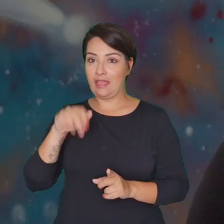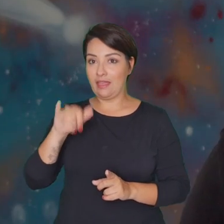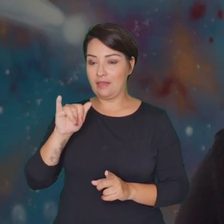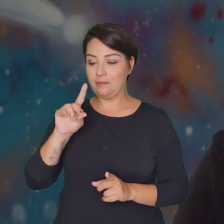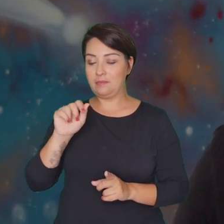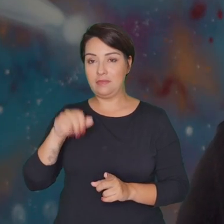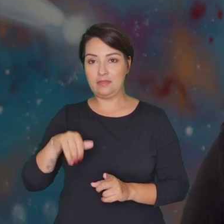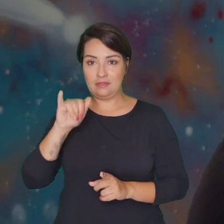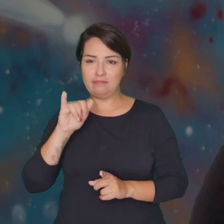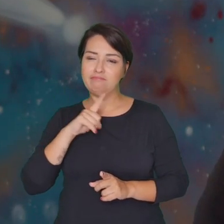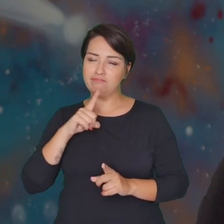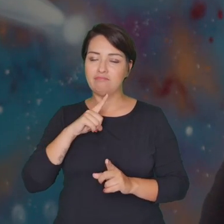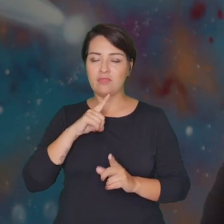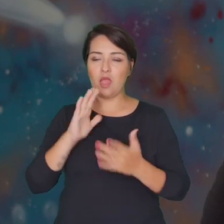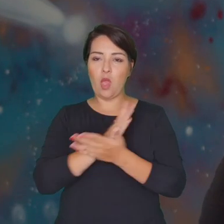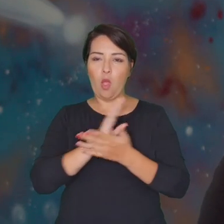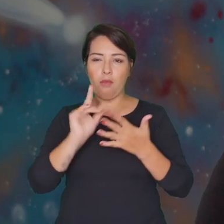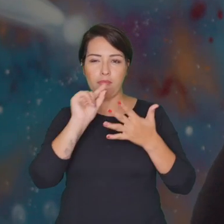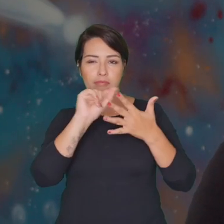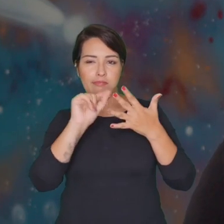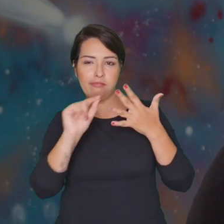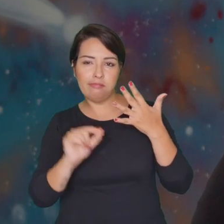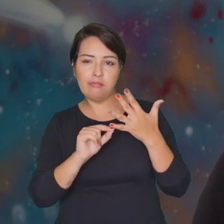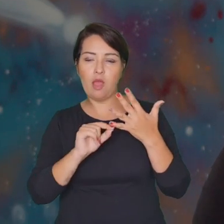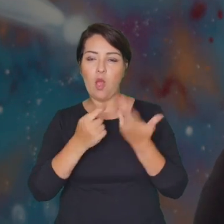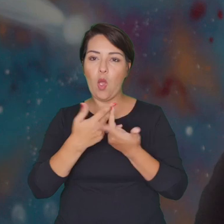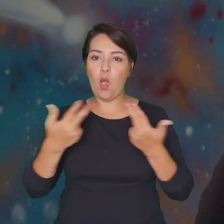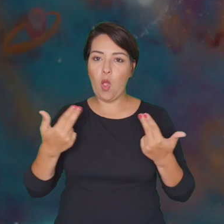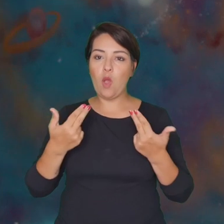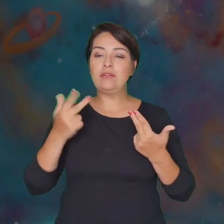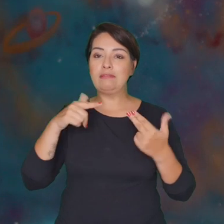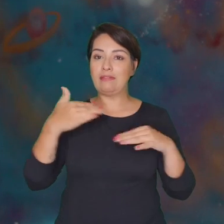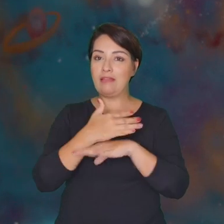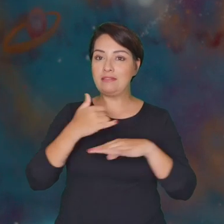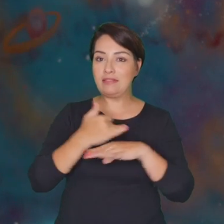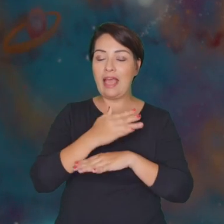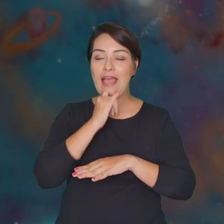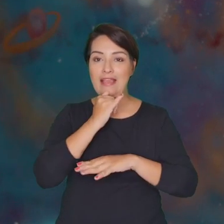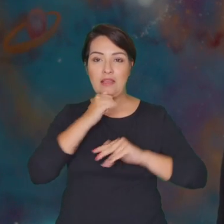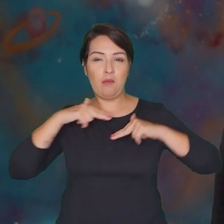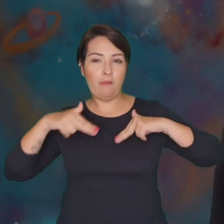E ainda são incluídos alguns elementos mais urbanos, como o beatbox e alguns instrumentos musicais.